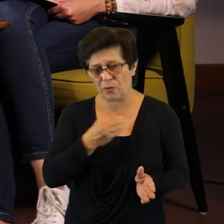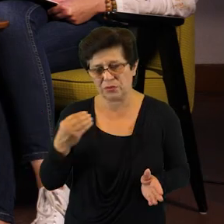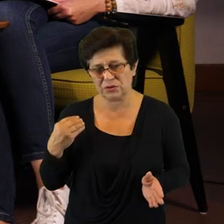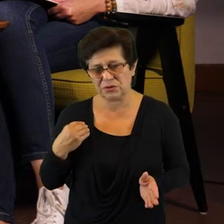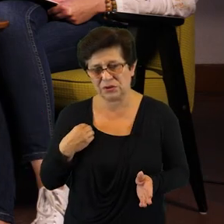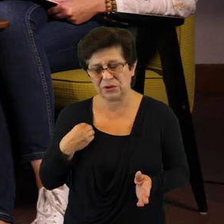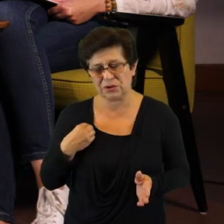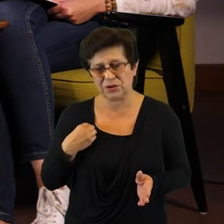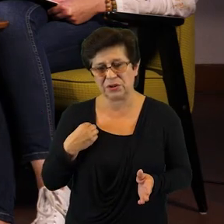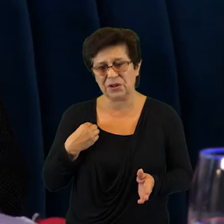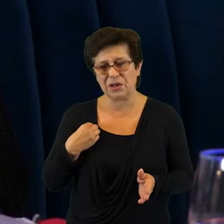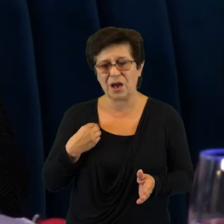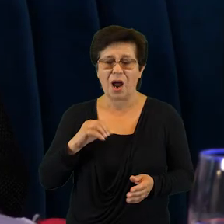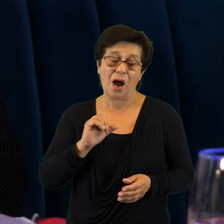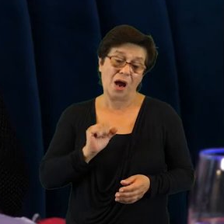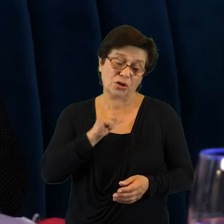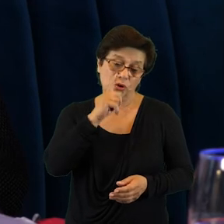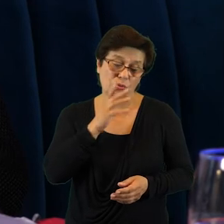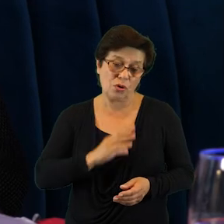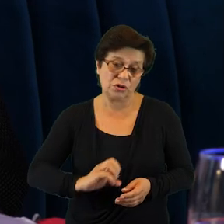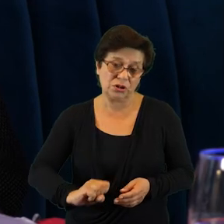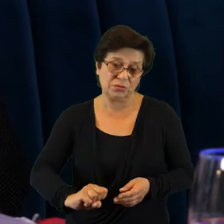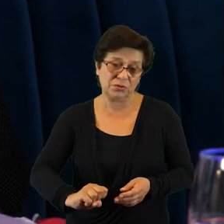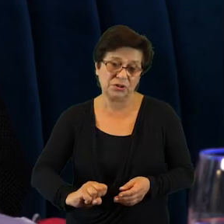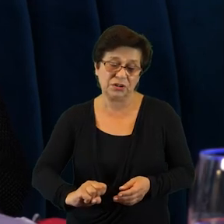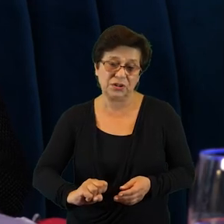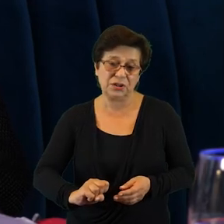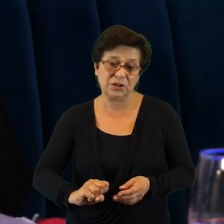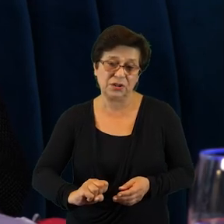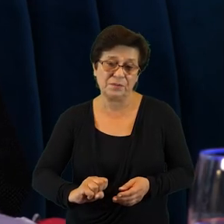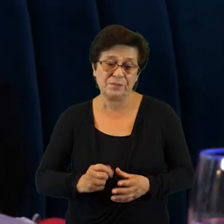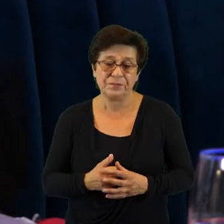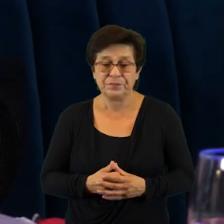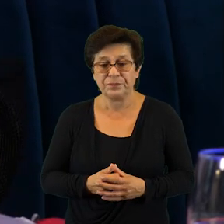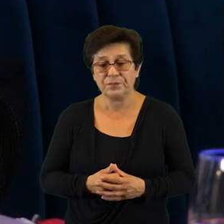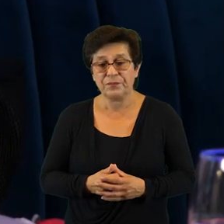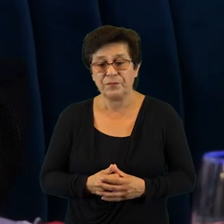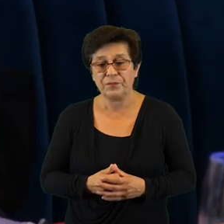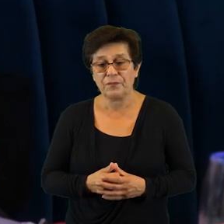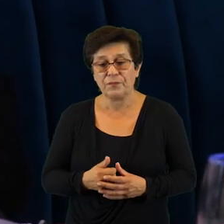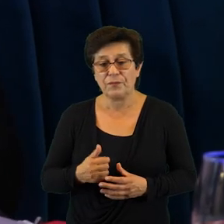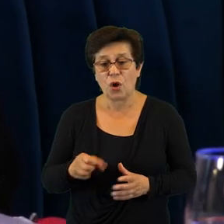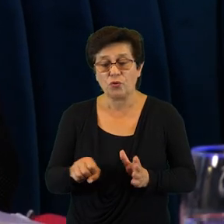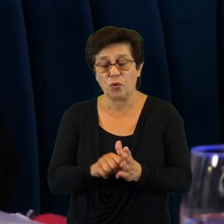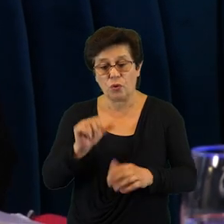A tymczasem Antoni Słonimski, który spędził, do roku 1940,